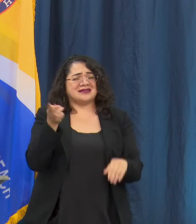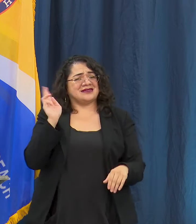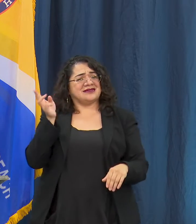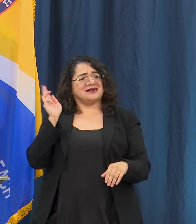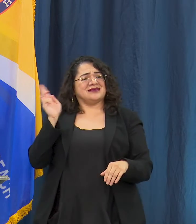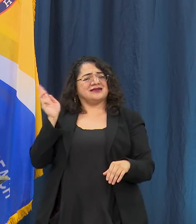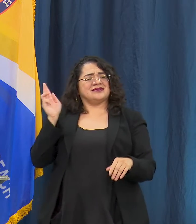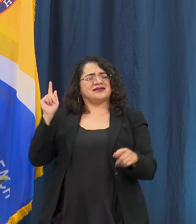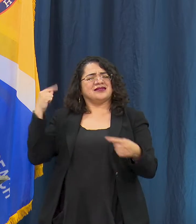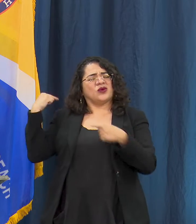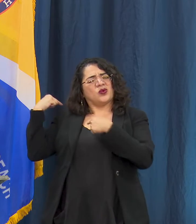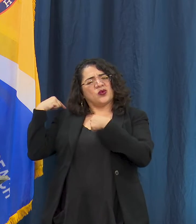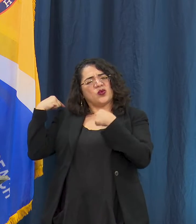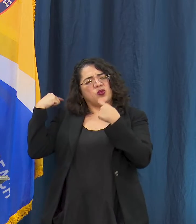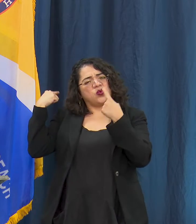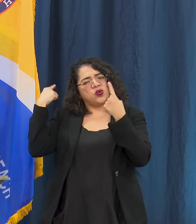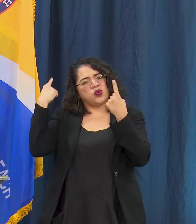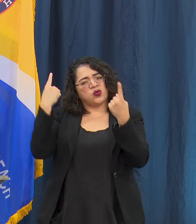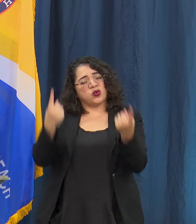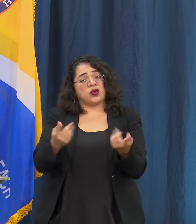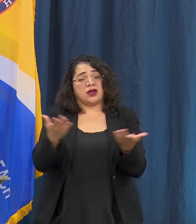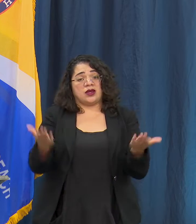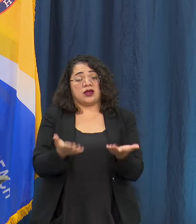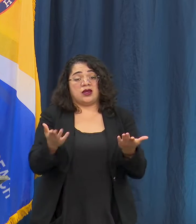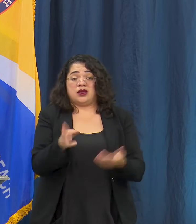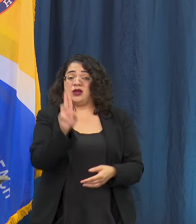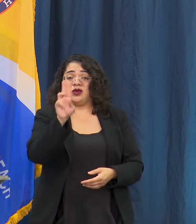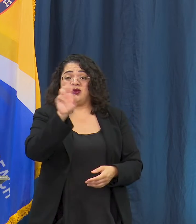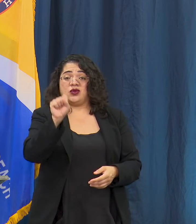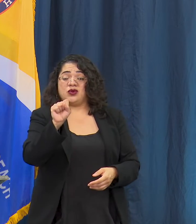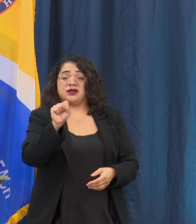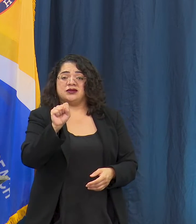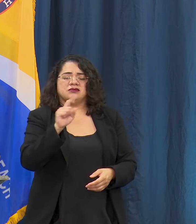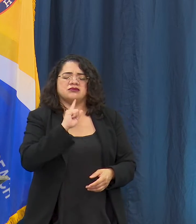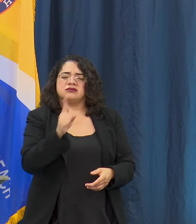saya visto en nuestro pie en todo su país de los Estados Unidos tambien